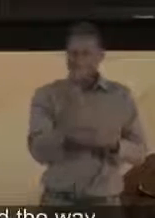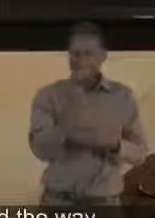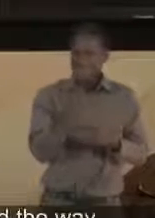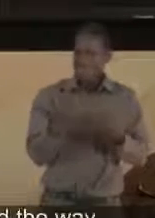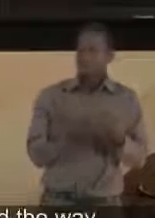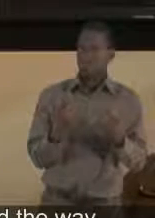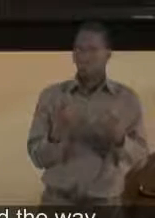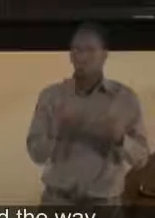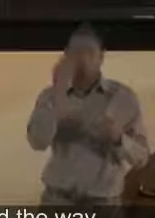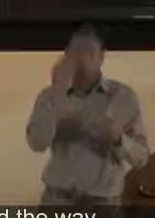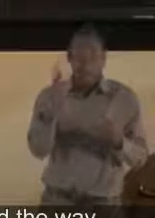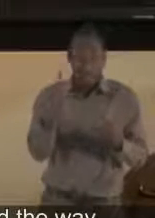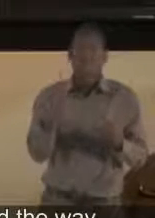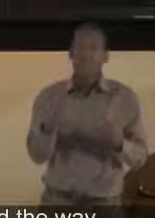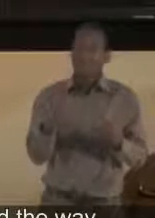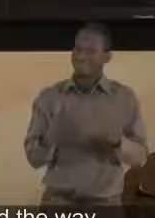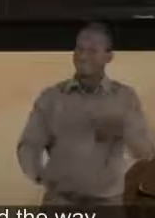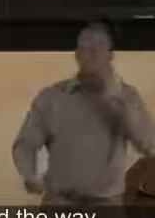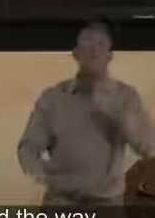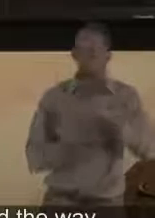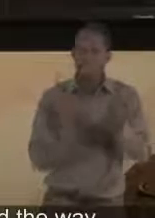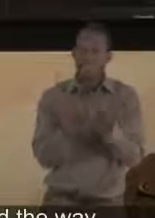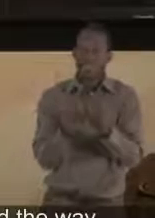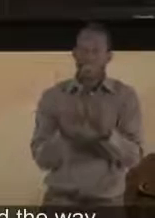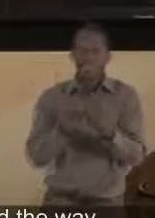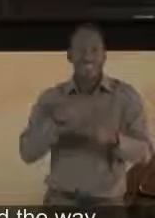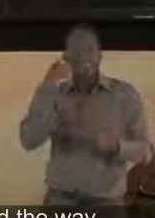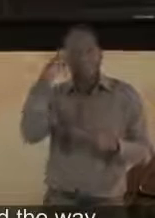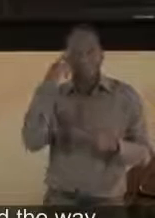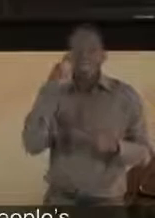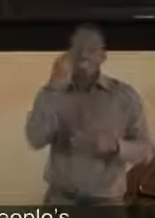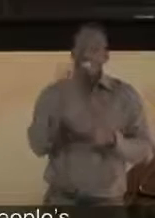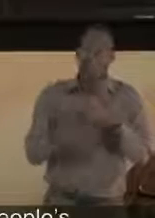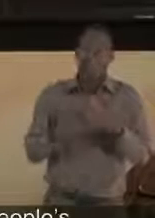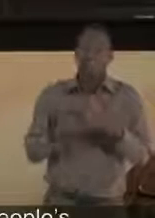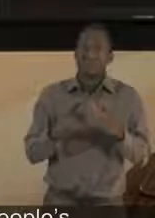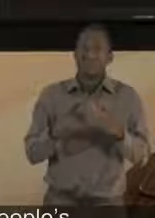ان المشكلة تكمن فيهم بدلا من المجتمع والحواجز وطريقة تفكير المجتمع وتوجهاته